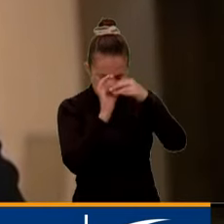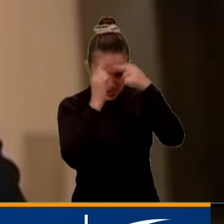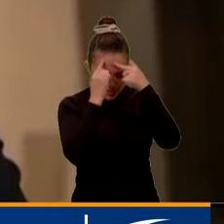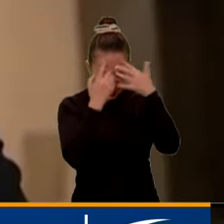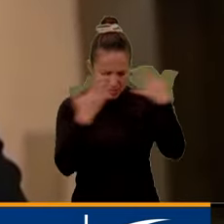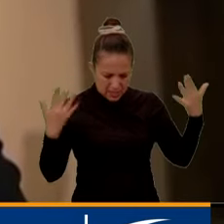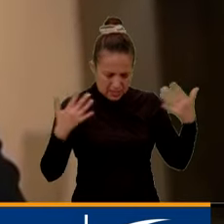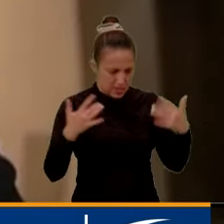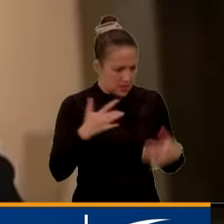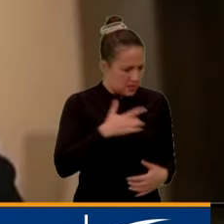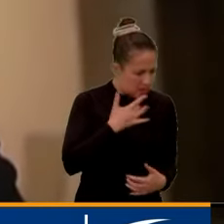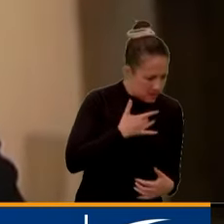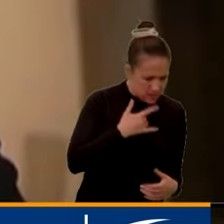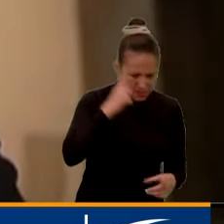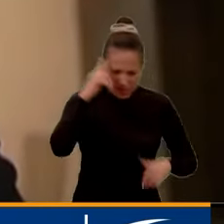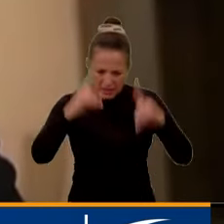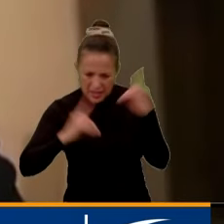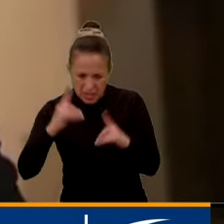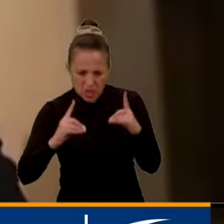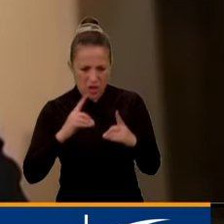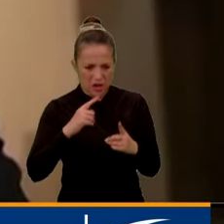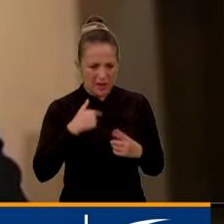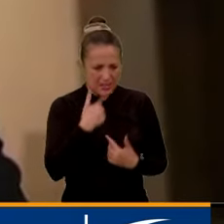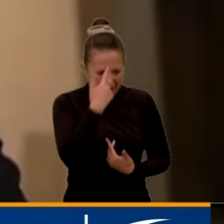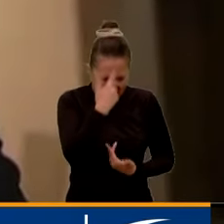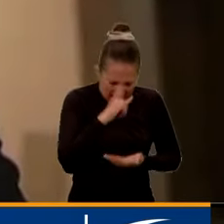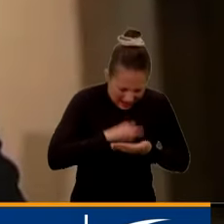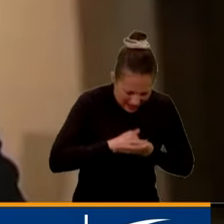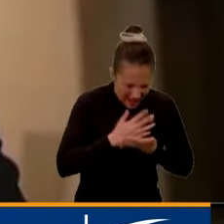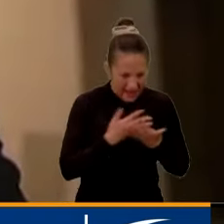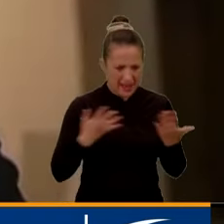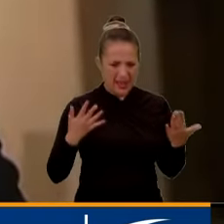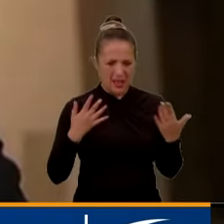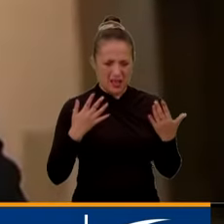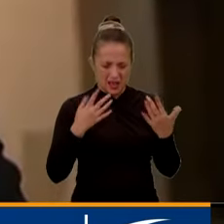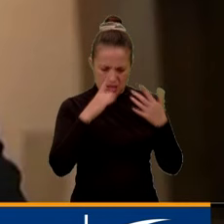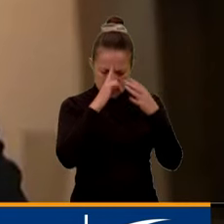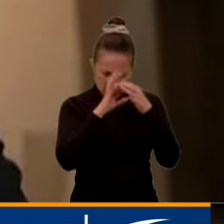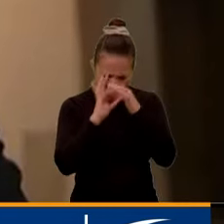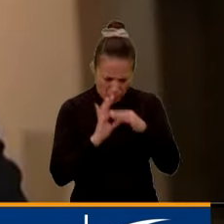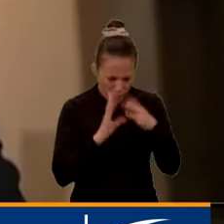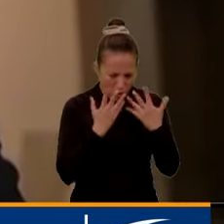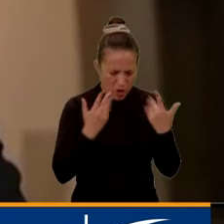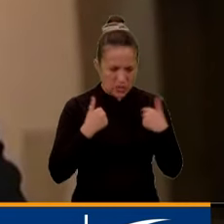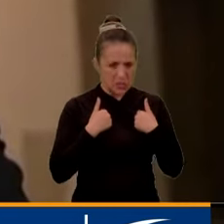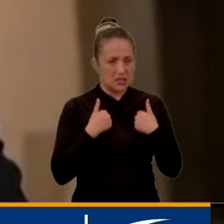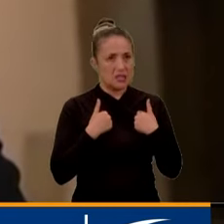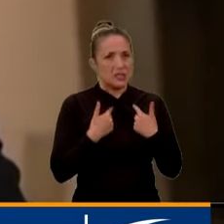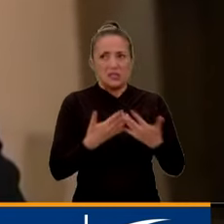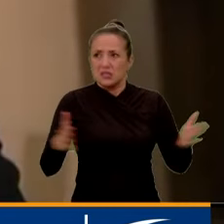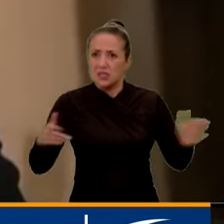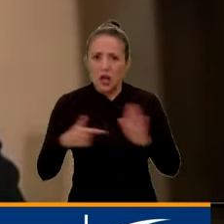día a día, lo que viene pasando desde la falta de condición que tenemos con nuestra mente, con